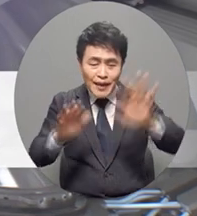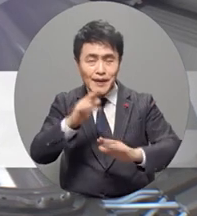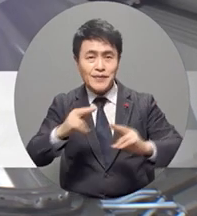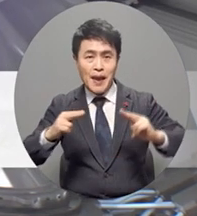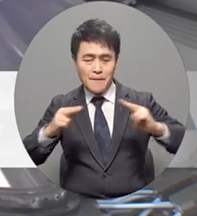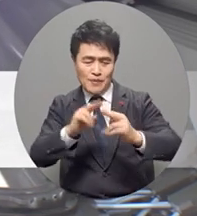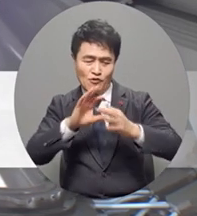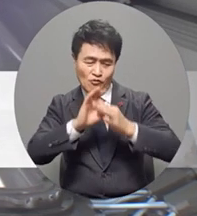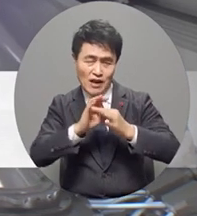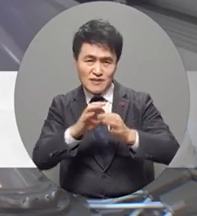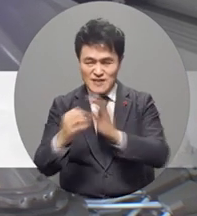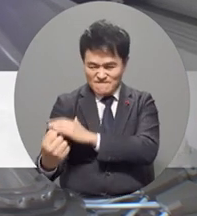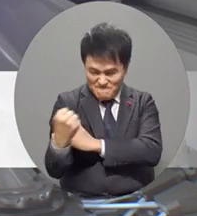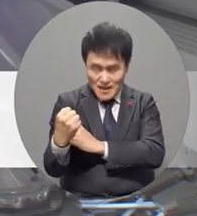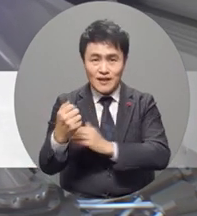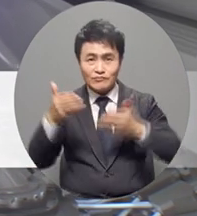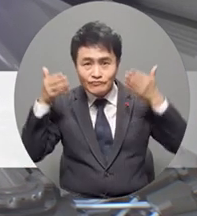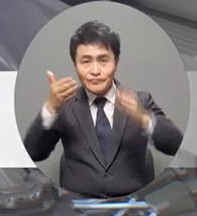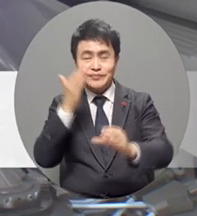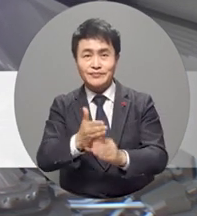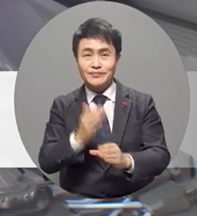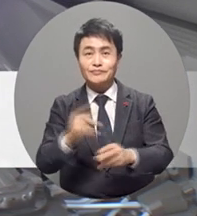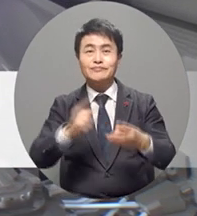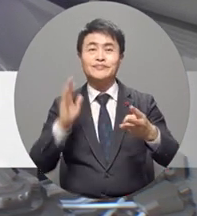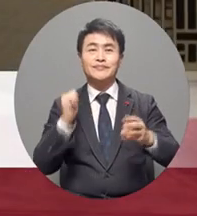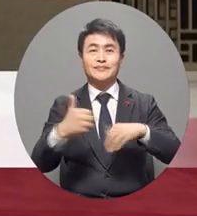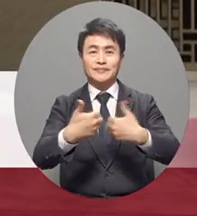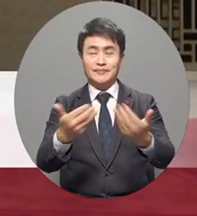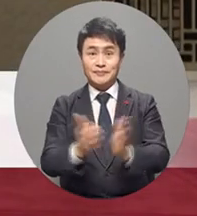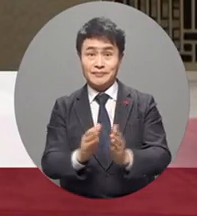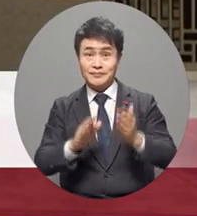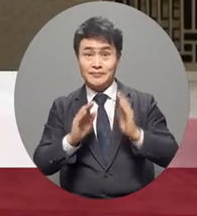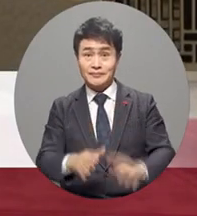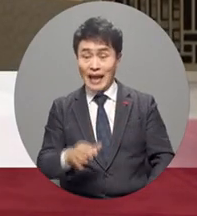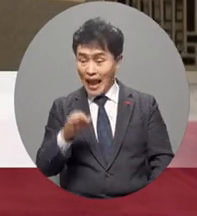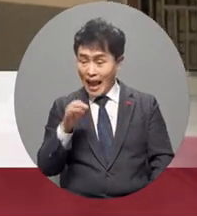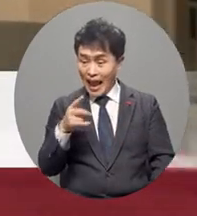반도체 협력을 강화하는 데 주력할 방침입니다.